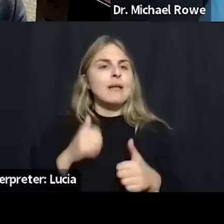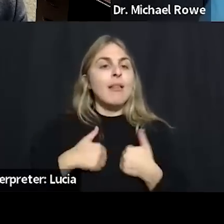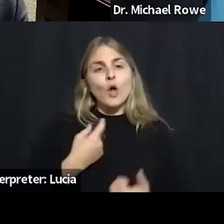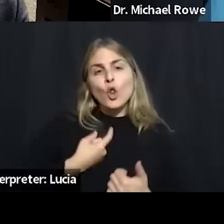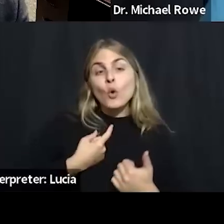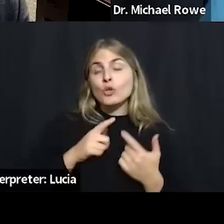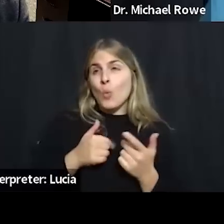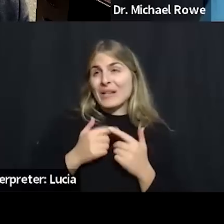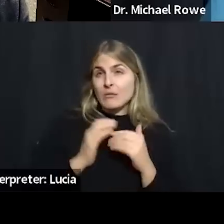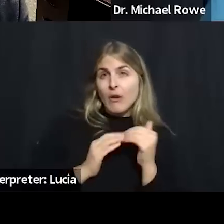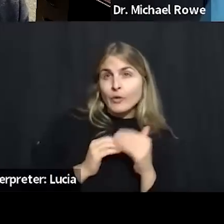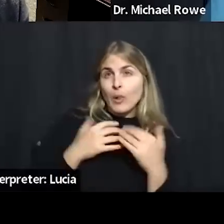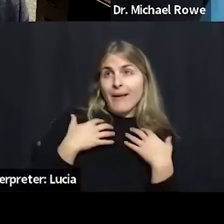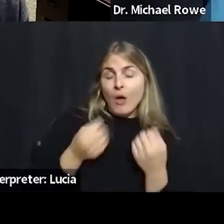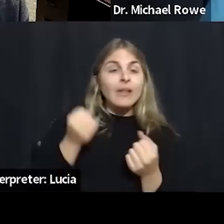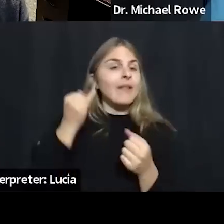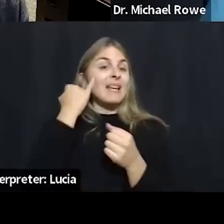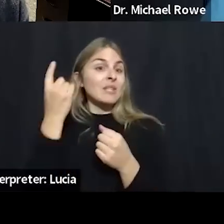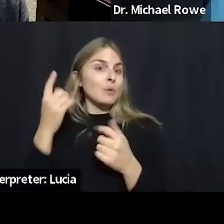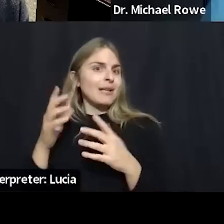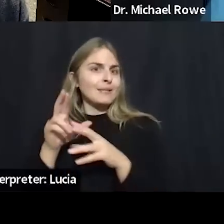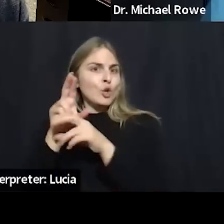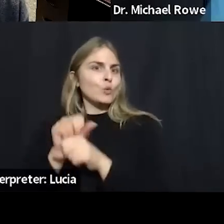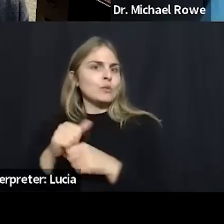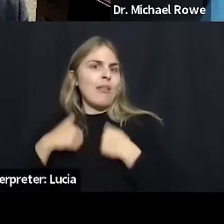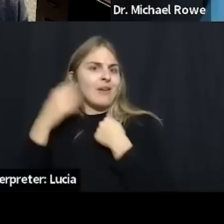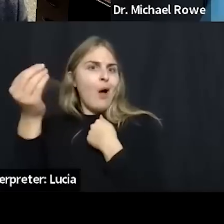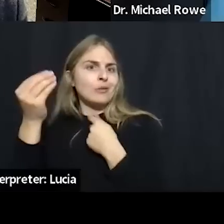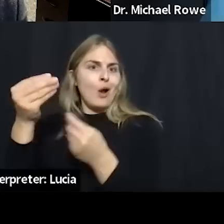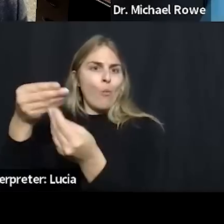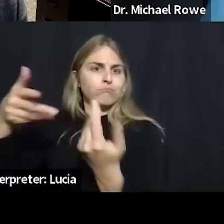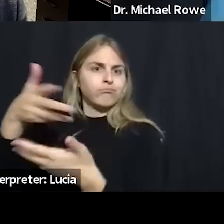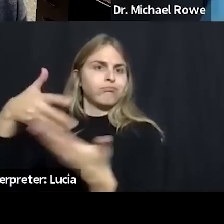Especialmente si alguien está acostumbrado a vivir afuera con otros en un entorno comunitario.